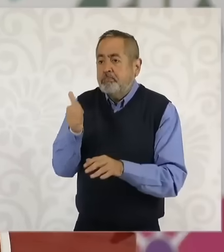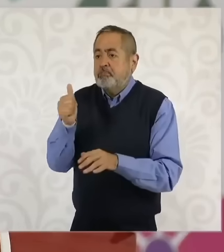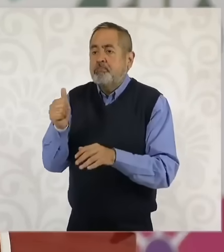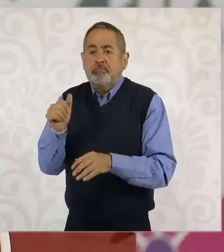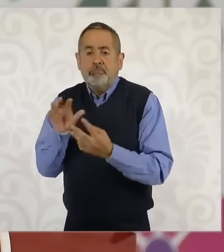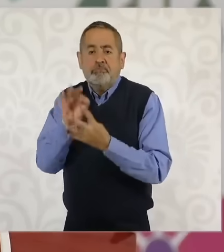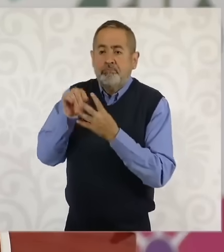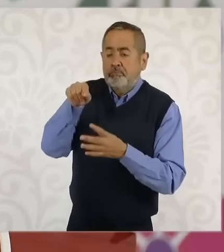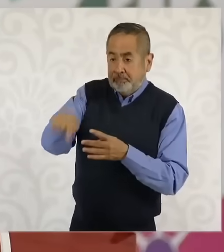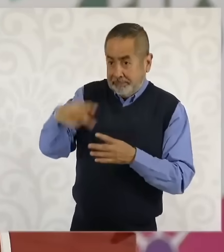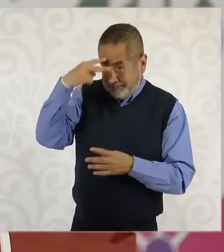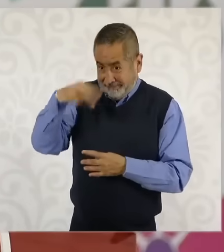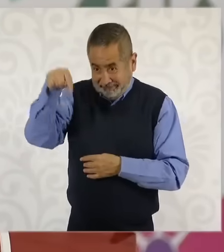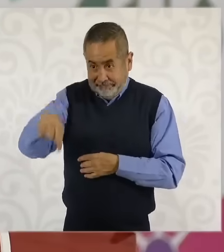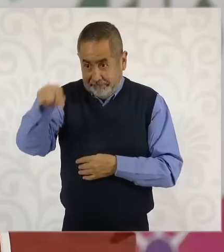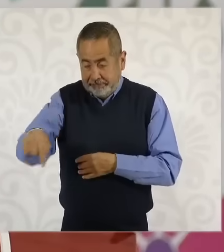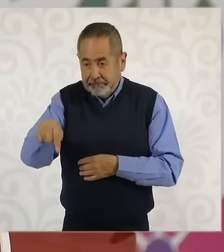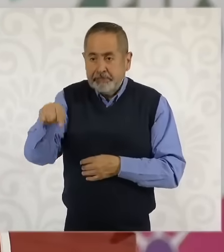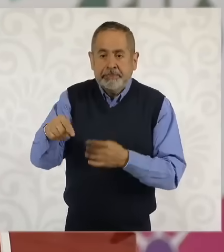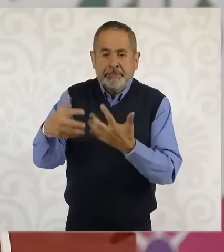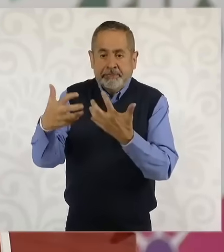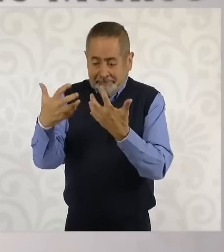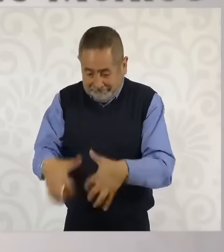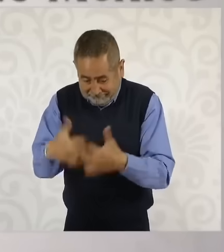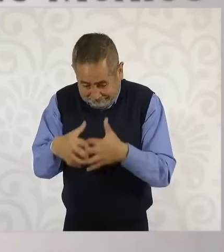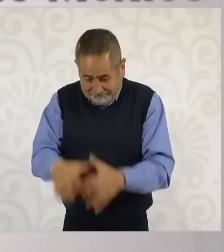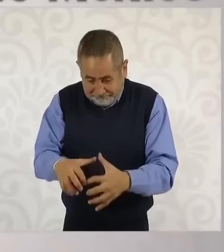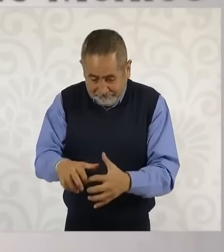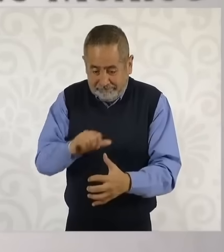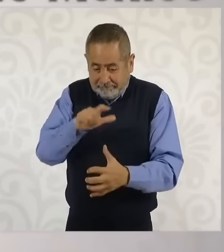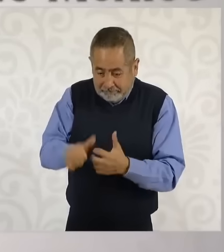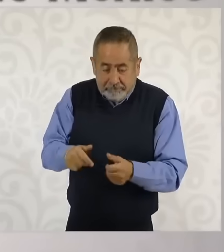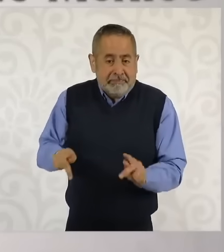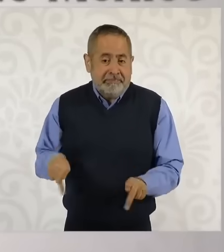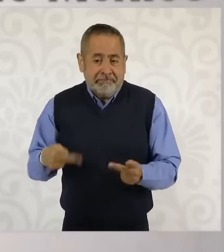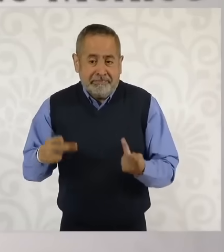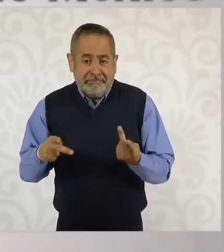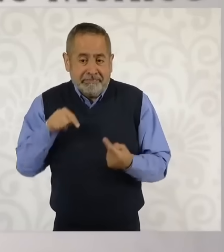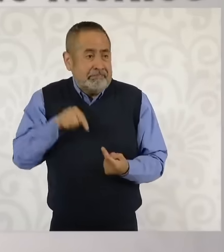el jitomate en México y también tener mercado interno. Todo ello es parte del plan. Entonces,